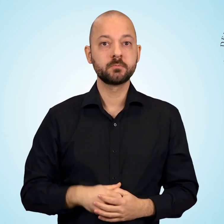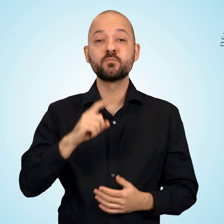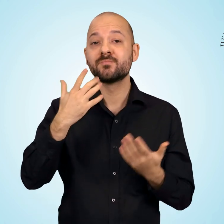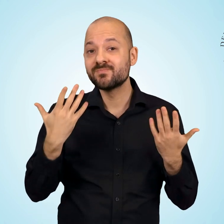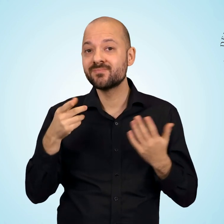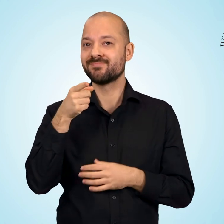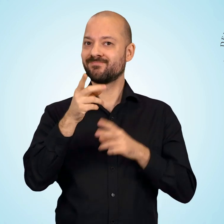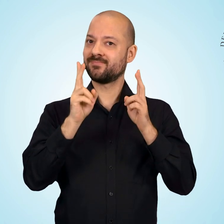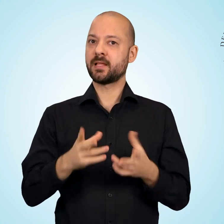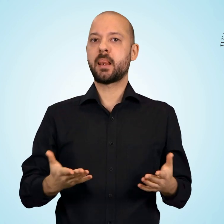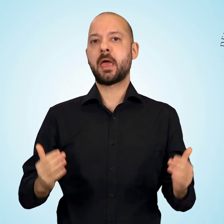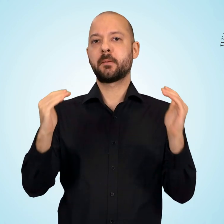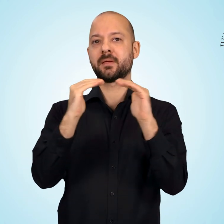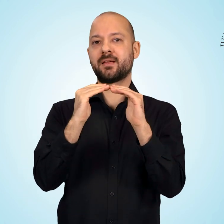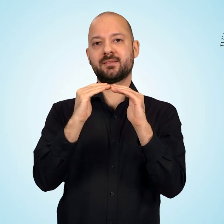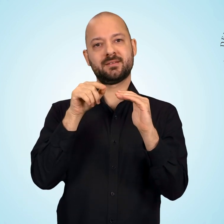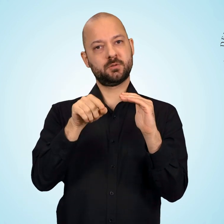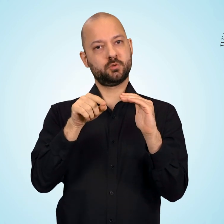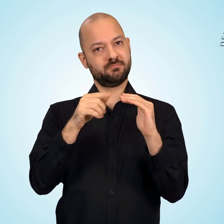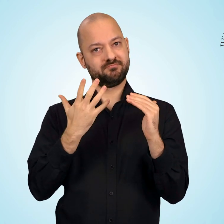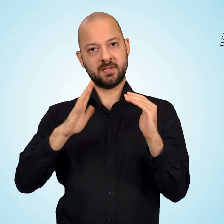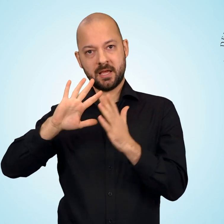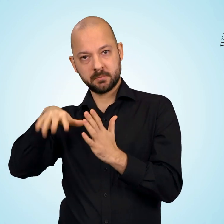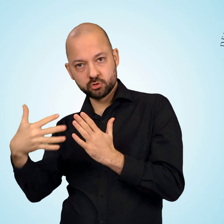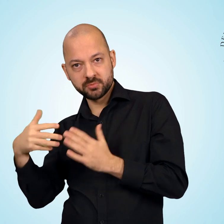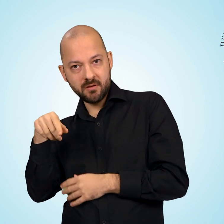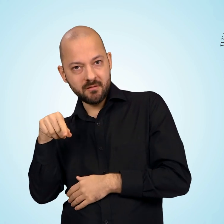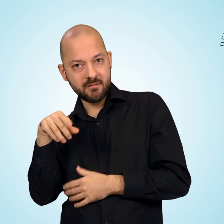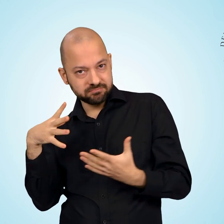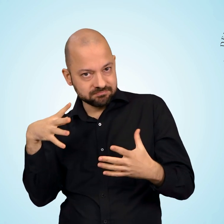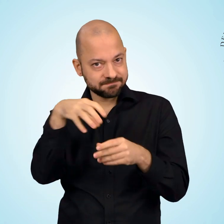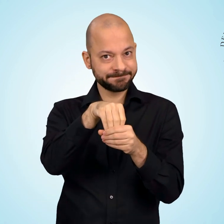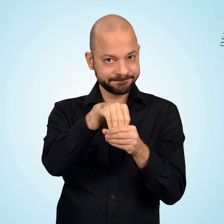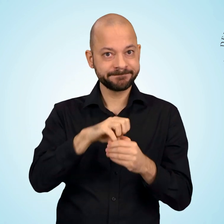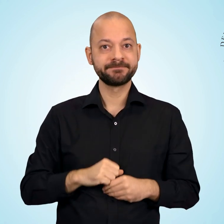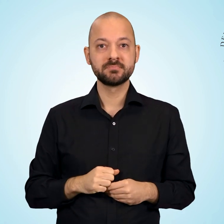die gleichberechtigte Einbeziehung der Gebärdensprache